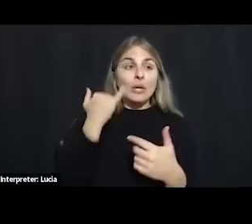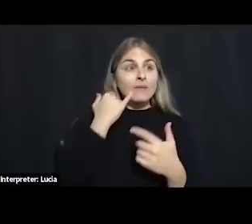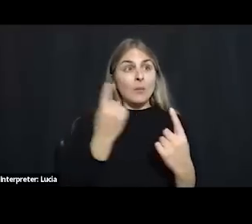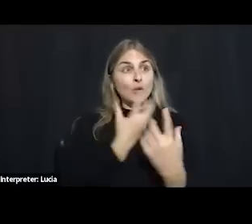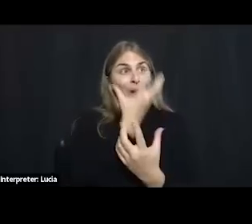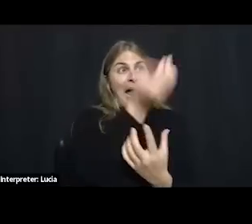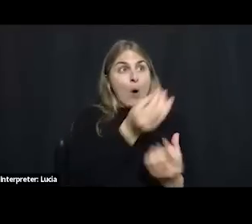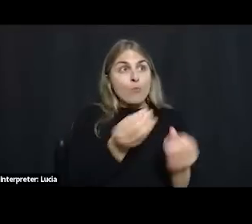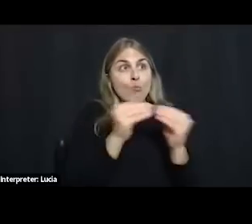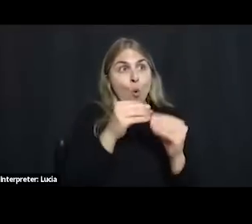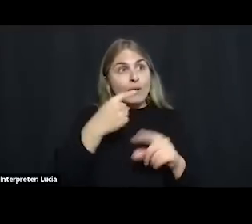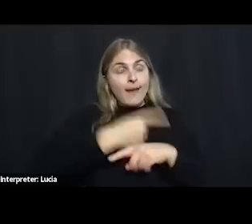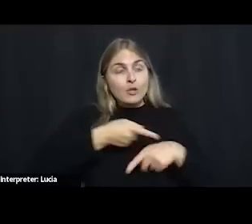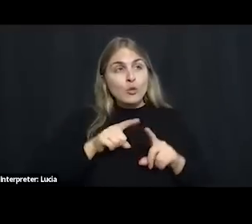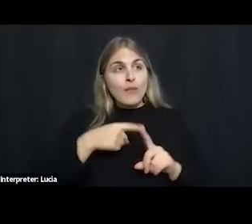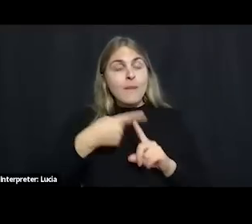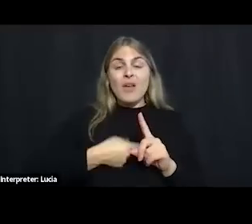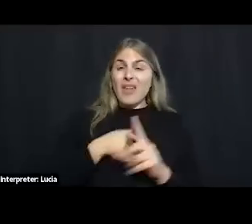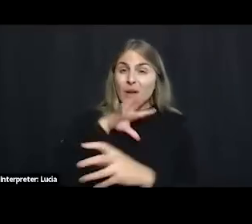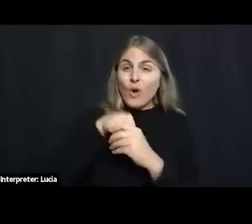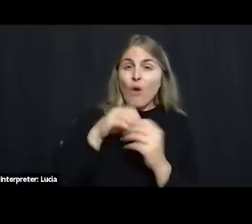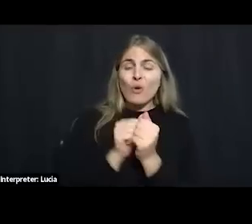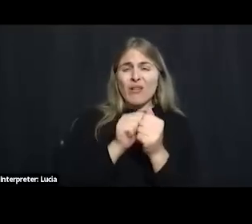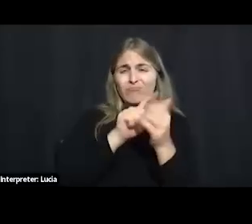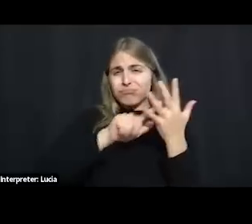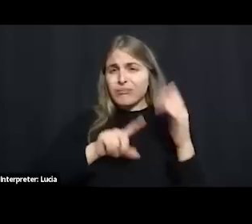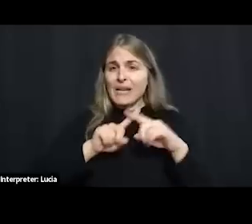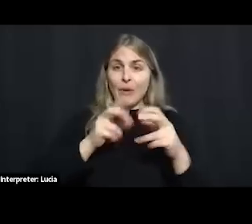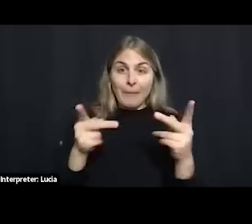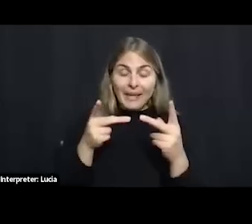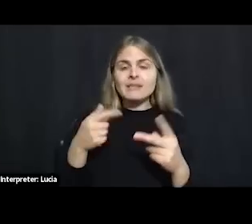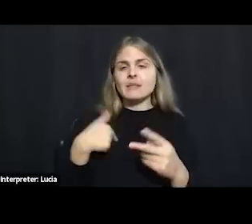y participaban en más áreas de la comunidad reportaron sentir menos soledad.